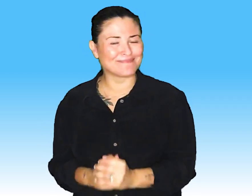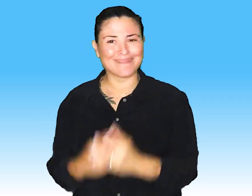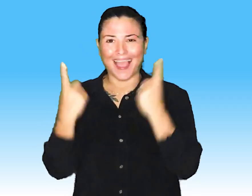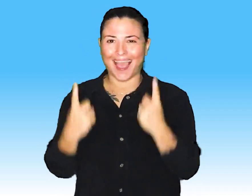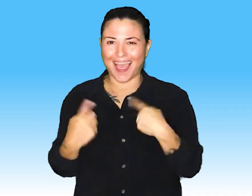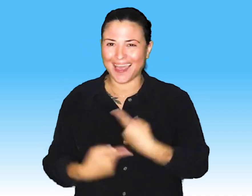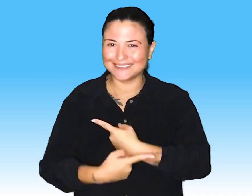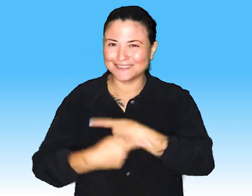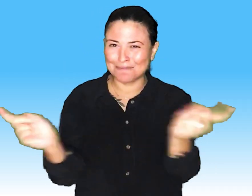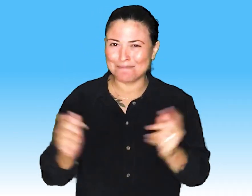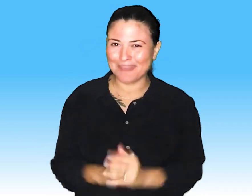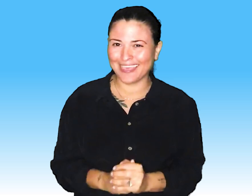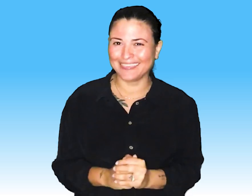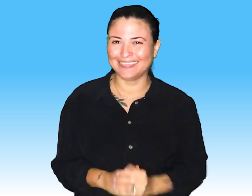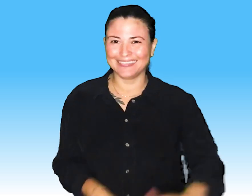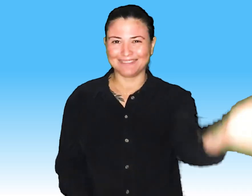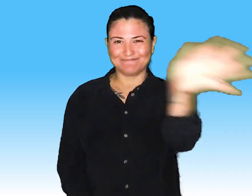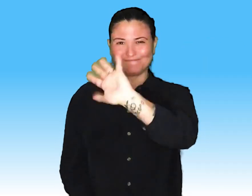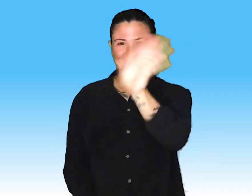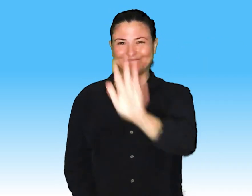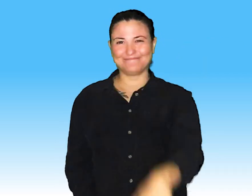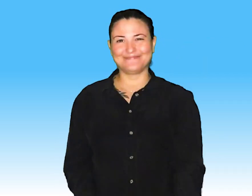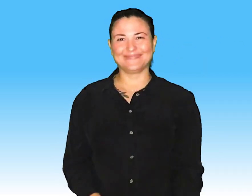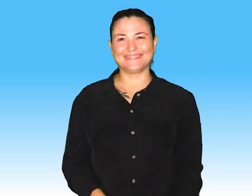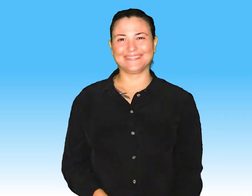Vi aspettiamo!